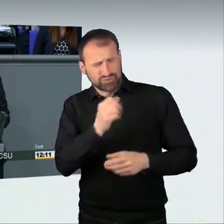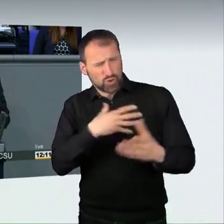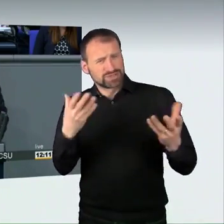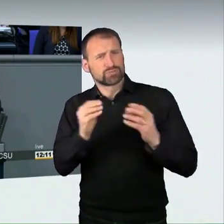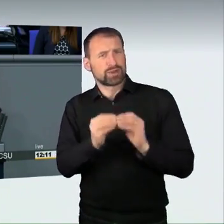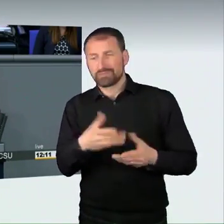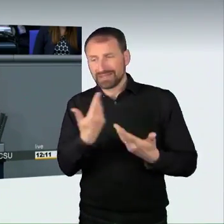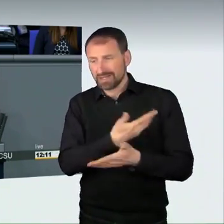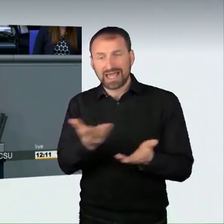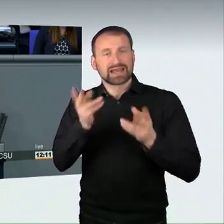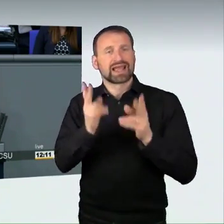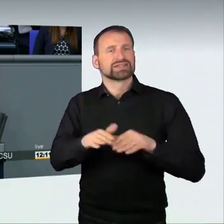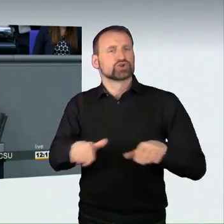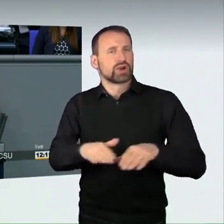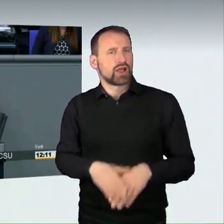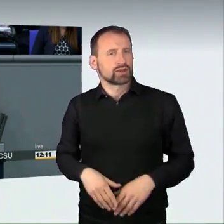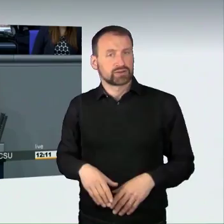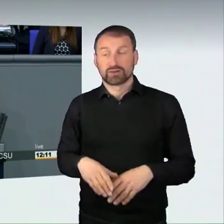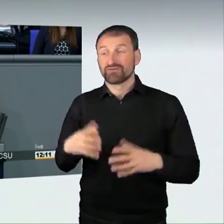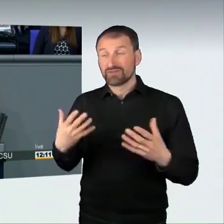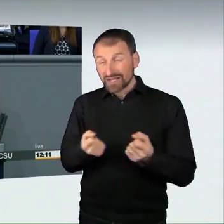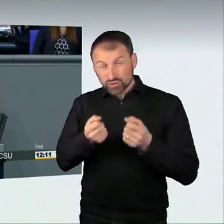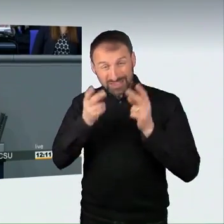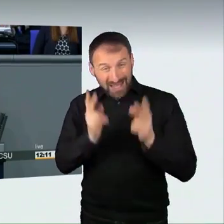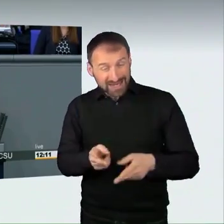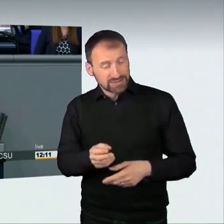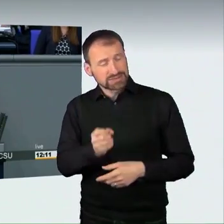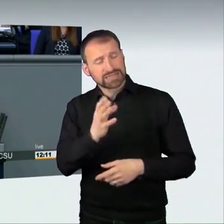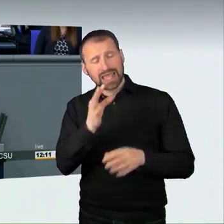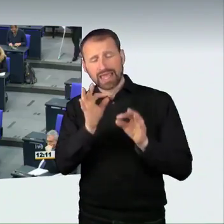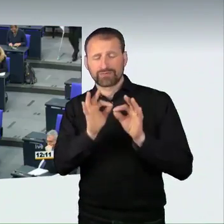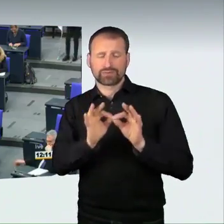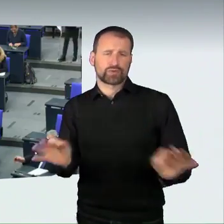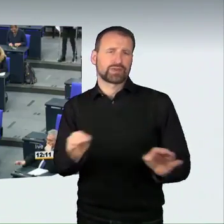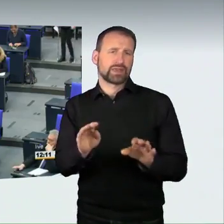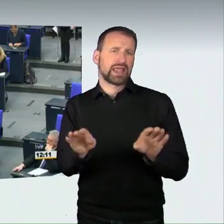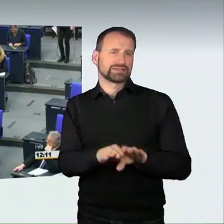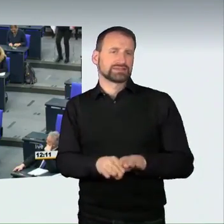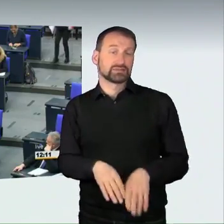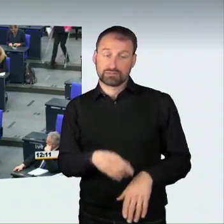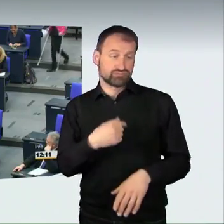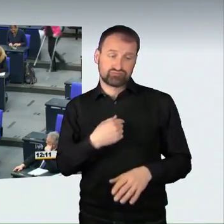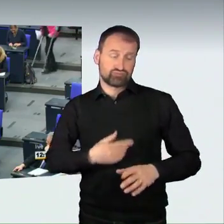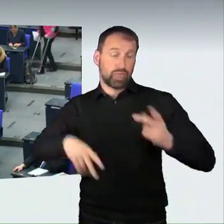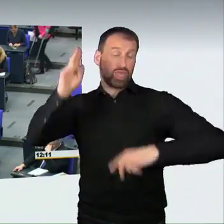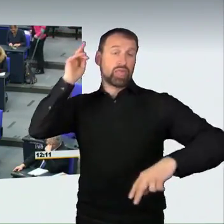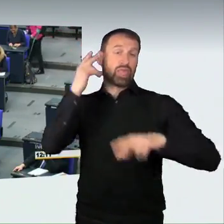Es ist ganz klar, Herr Kollege Kühn, dass wir uns damit in verfassungsrechtlicher Hinsicht auf sehr dünnem Eis bewegen würden. Das werden wir nicht mitmachen. Ich möchte noch etwas zur Modernisierung sagen.